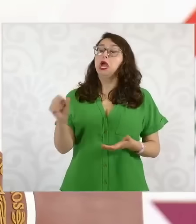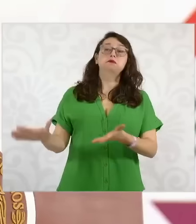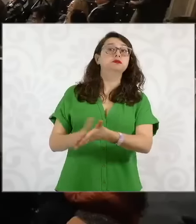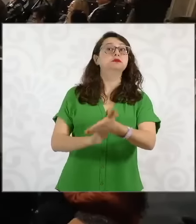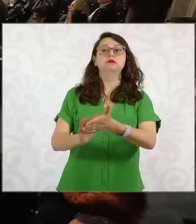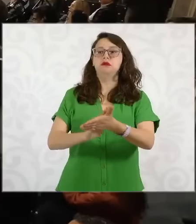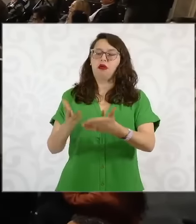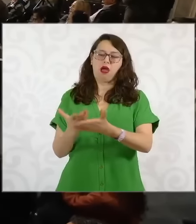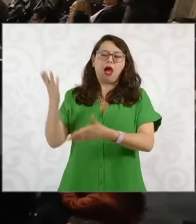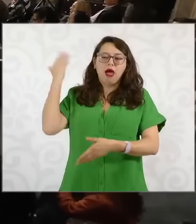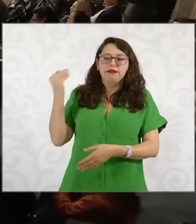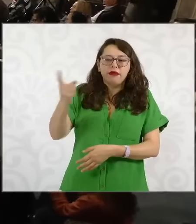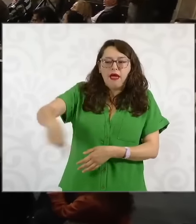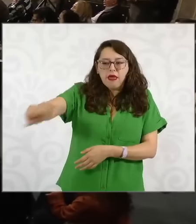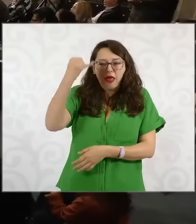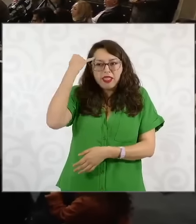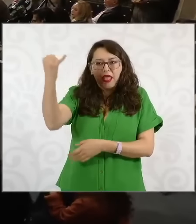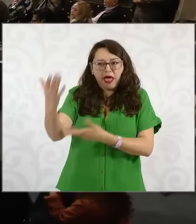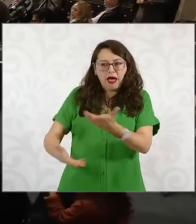¿Por qué no pones el de la inflación que presentó el secretario de Hacienda?